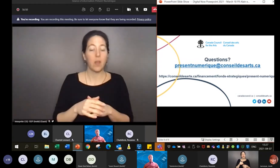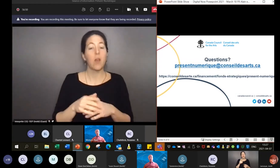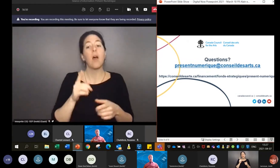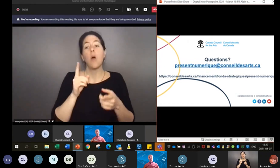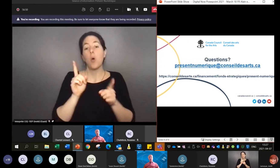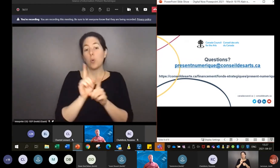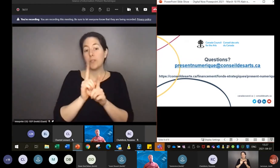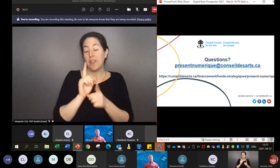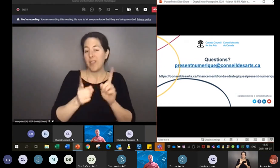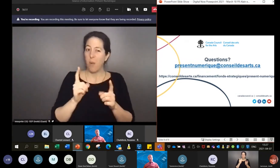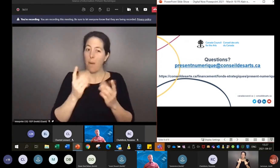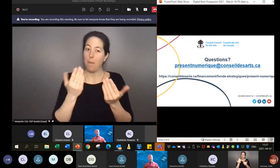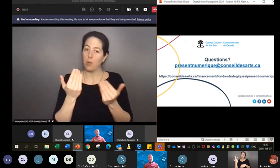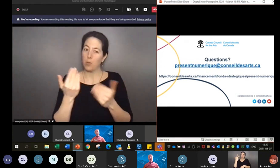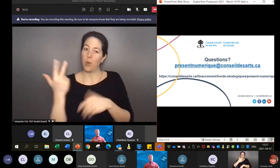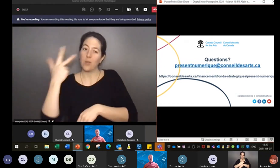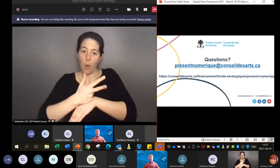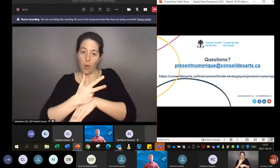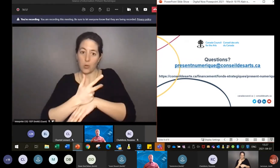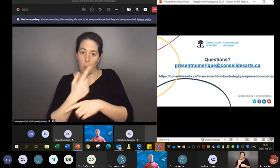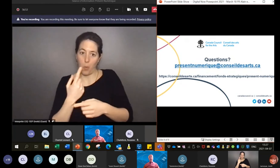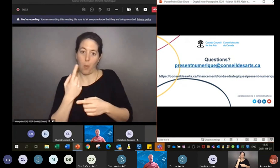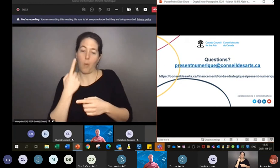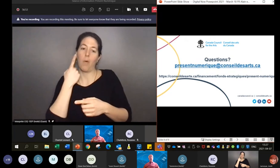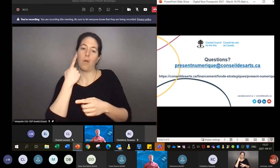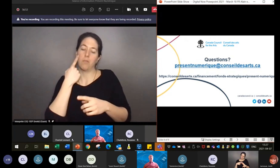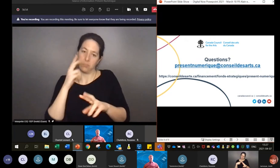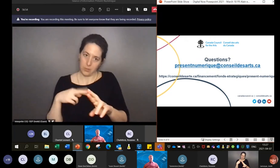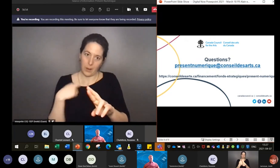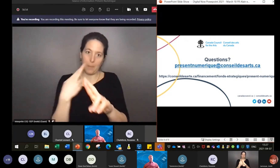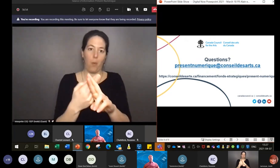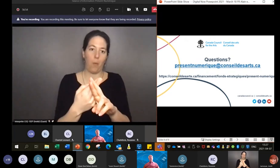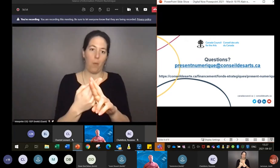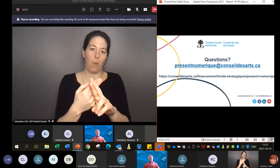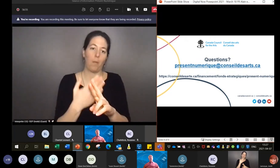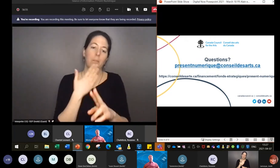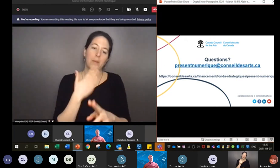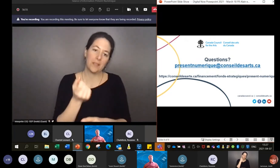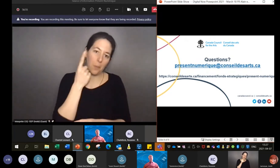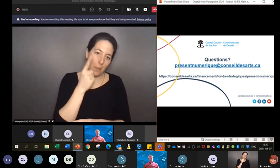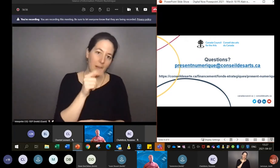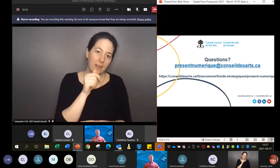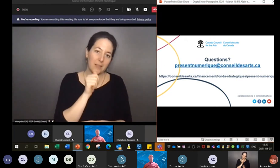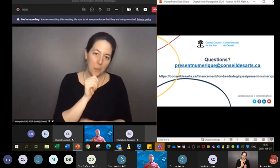vous répondre. Donc on vous remercie de votre